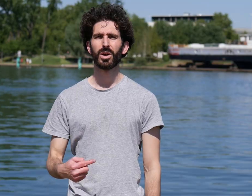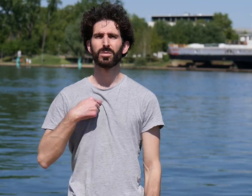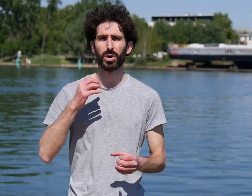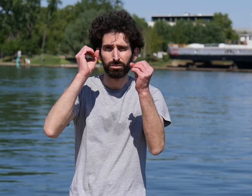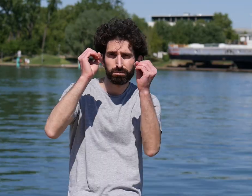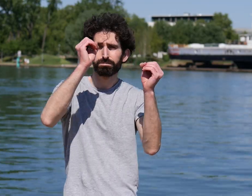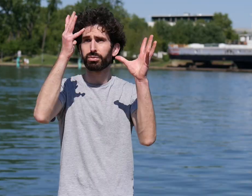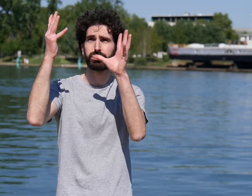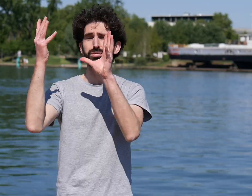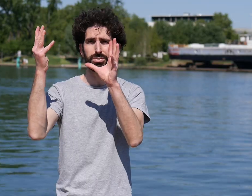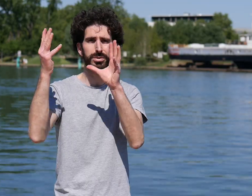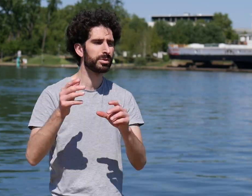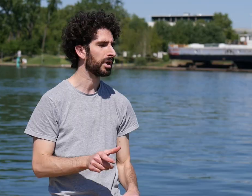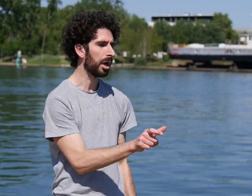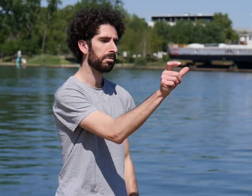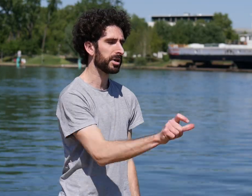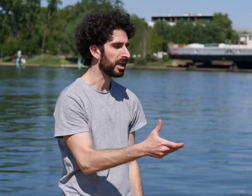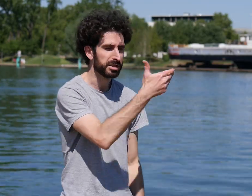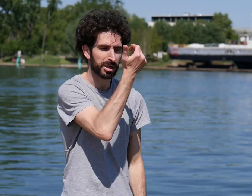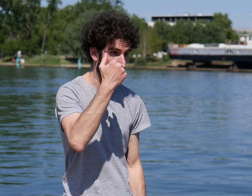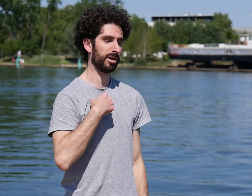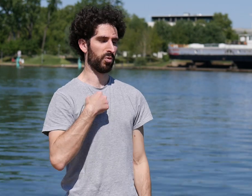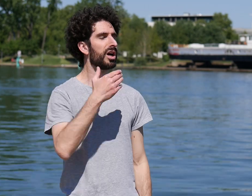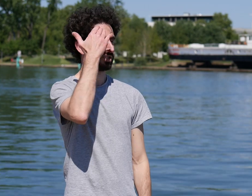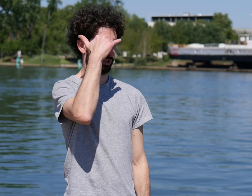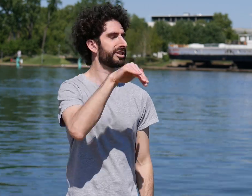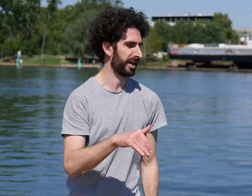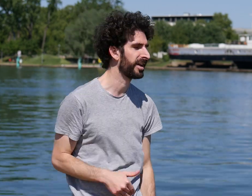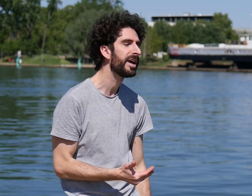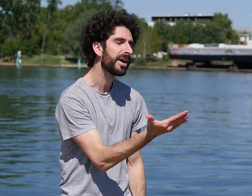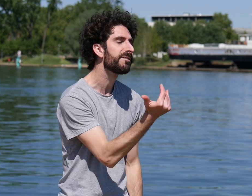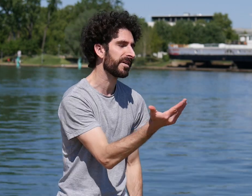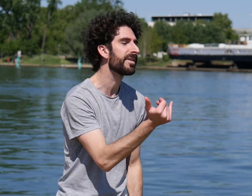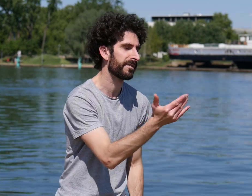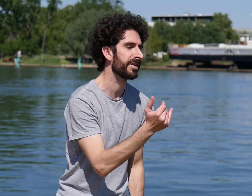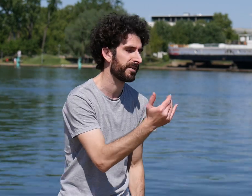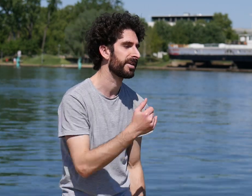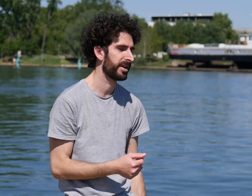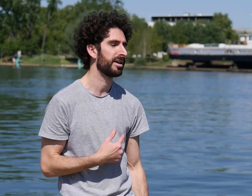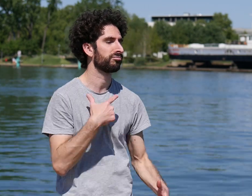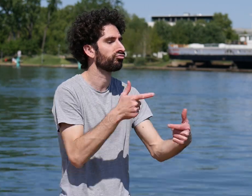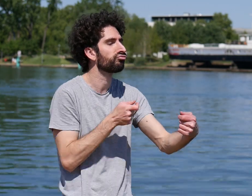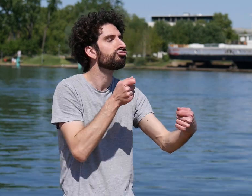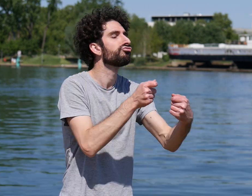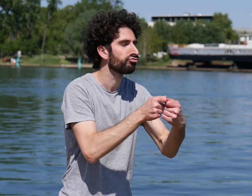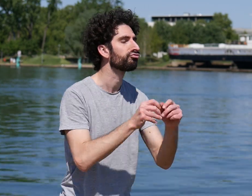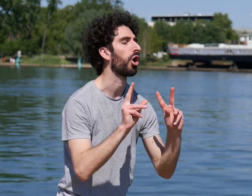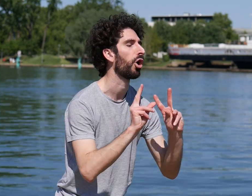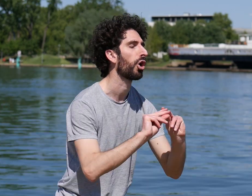Moi, ça m'évoque une personne qui ne sait pas et moi qui sait. Viens, viens, viens, je vais m'adapter à toi